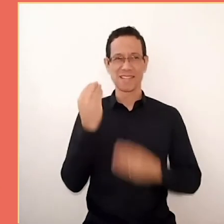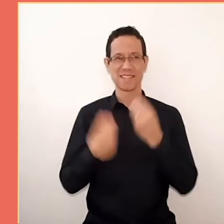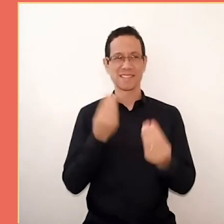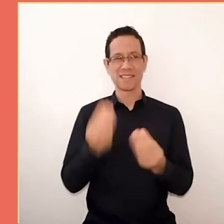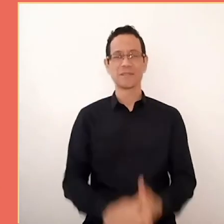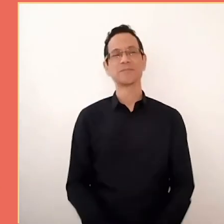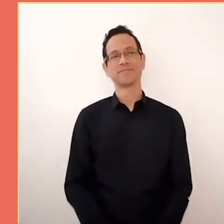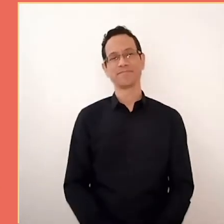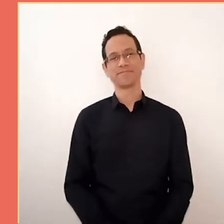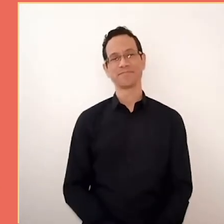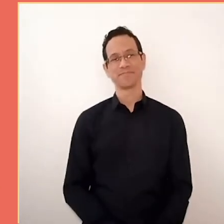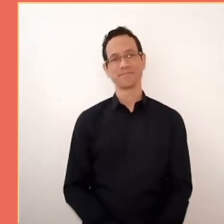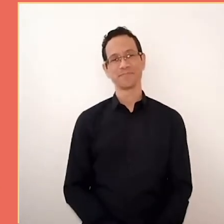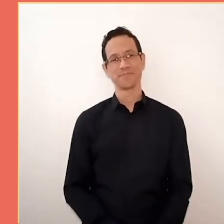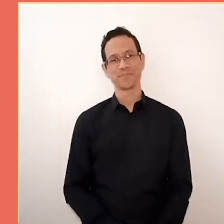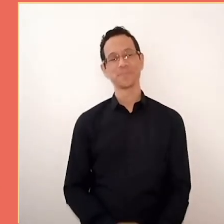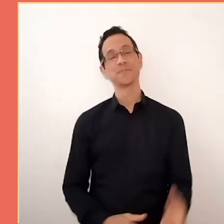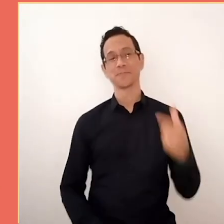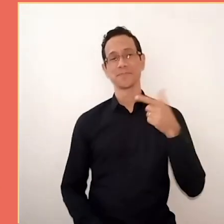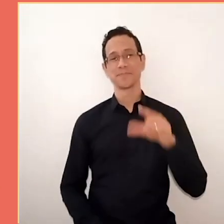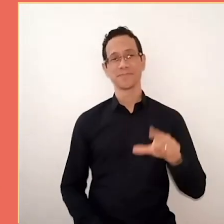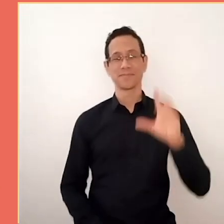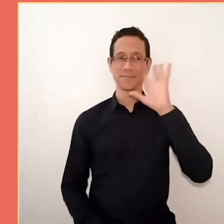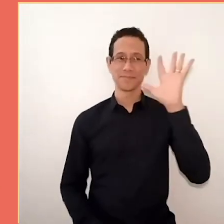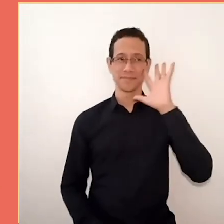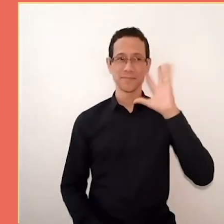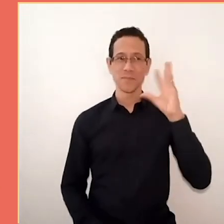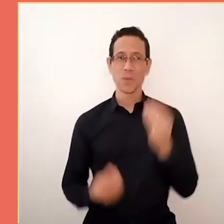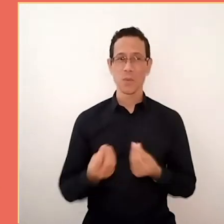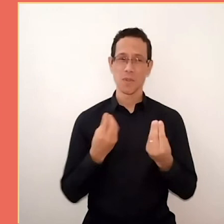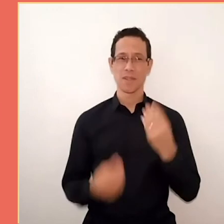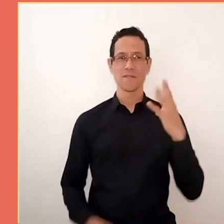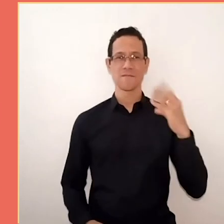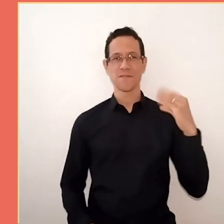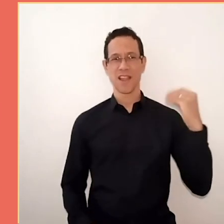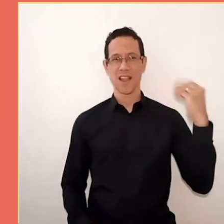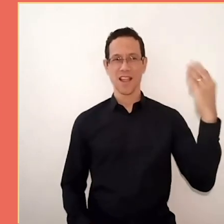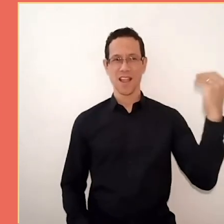Eu fiz esse também pensando que foi uma viagem que a gente fez durante o seminário,